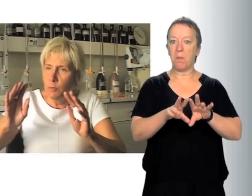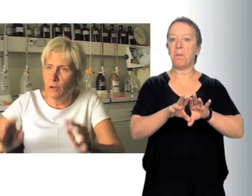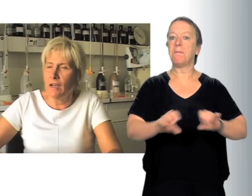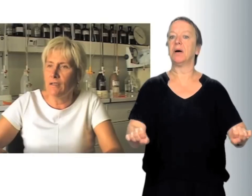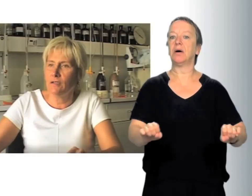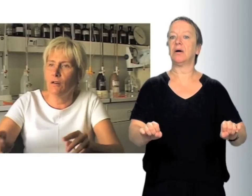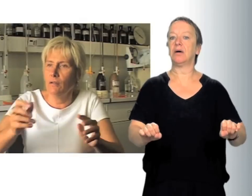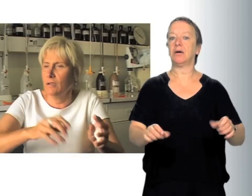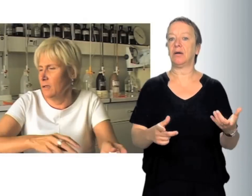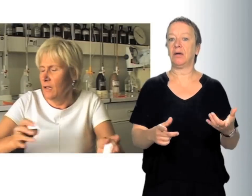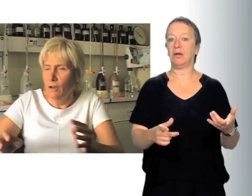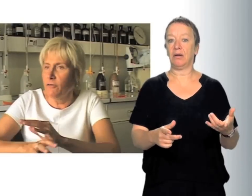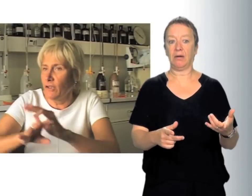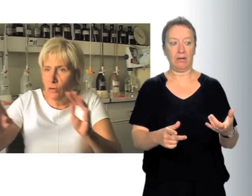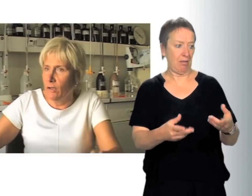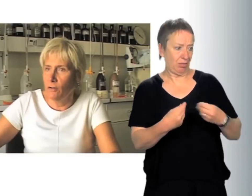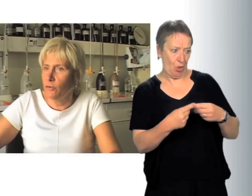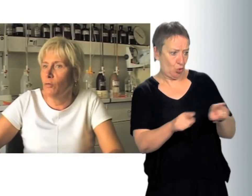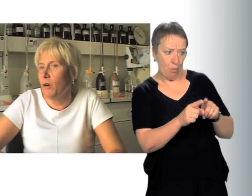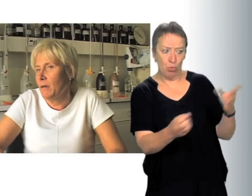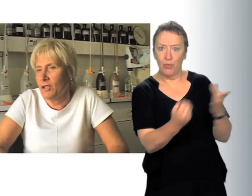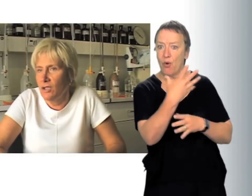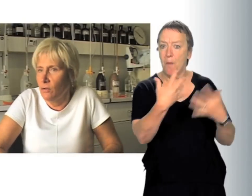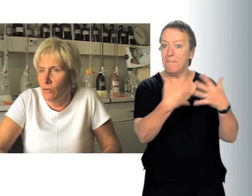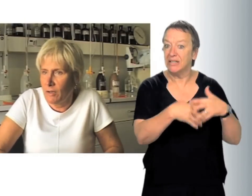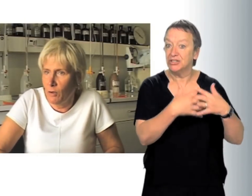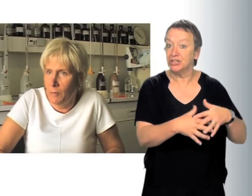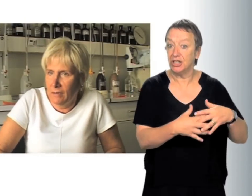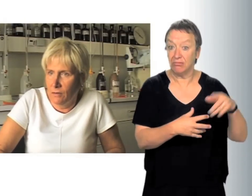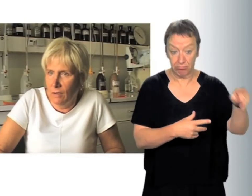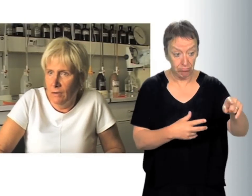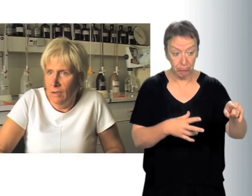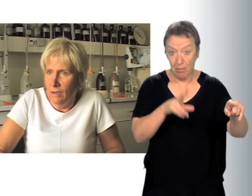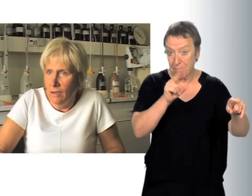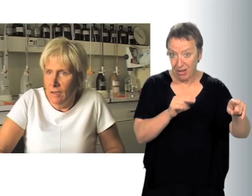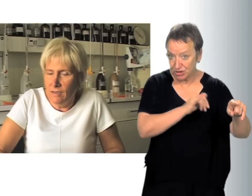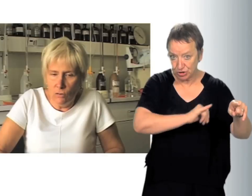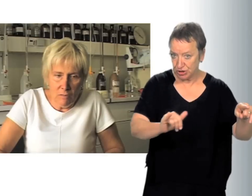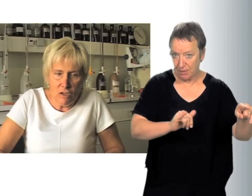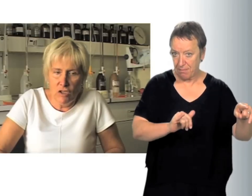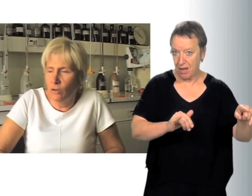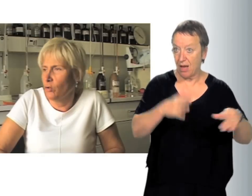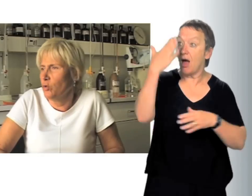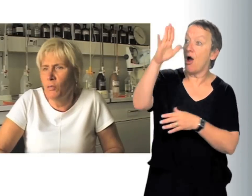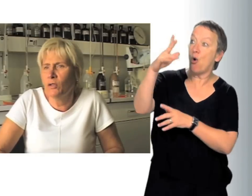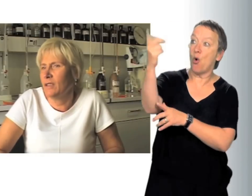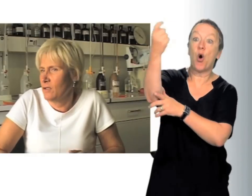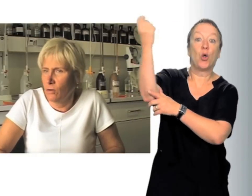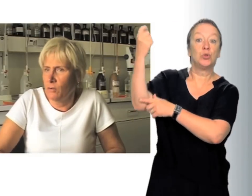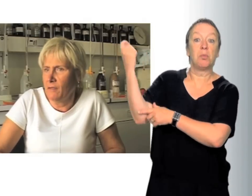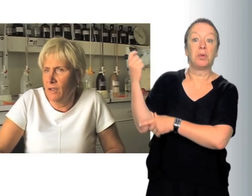Il prendra le temps, il fera tout à neuf. Donc, la machine, elle ne tombe jamais en panne. Et c'est une machine avec laquelle tout le monde a des ennuis